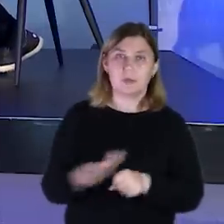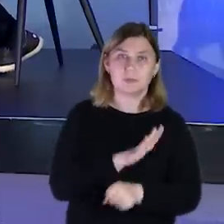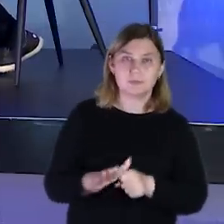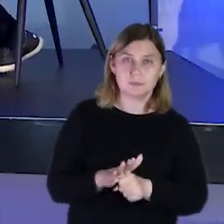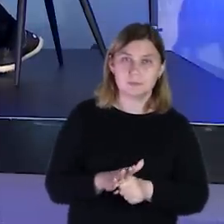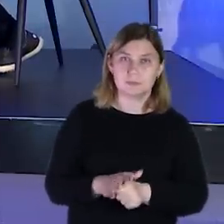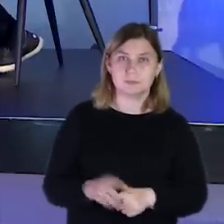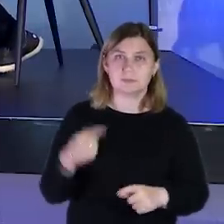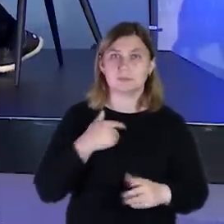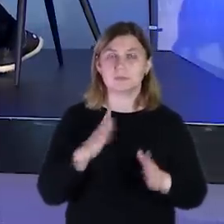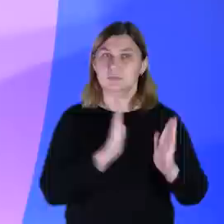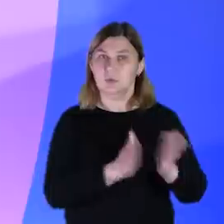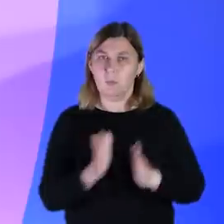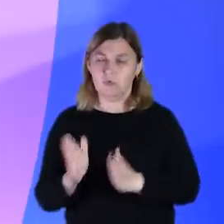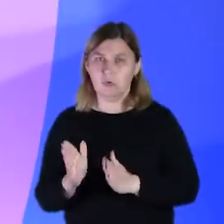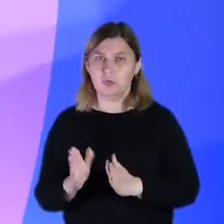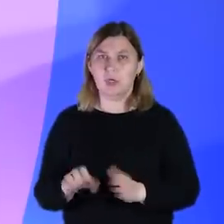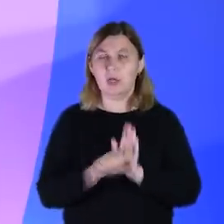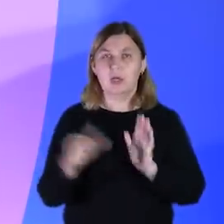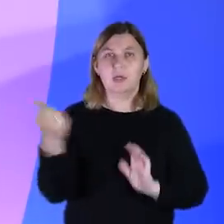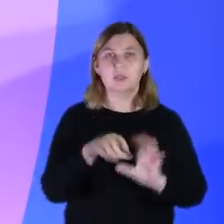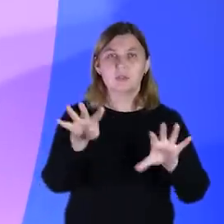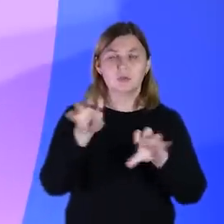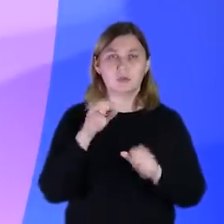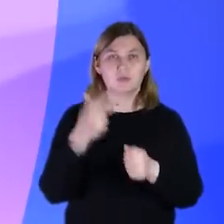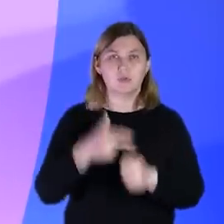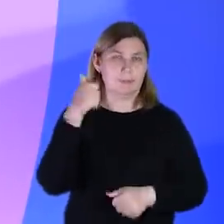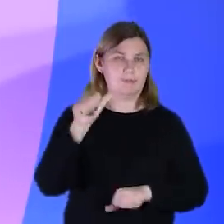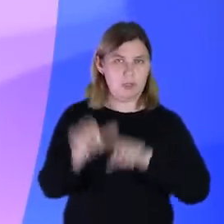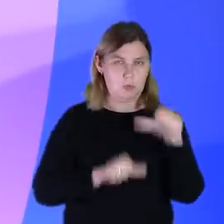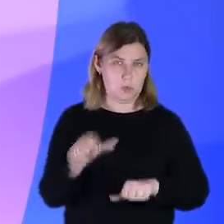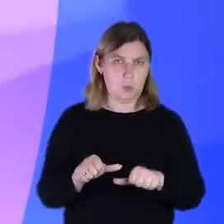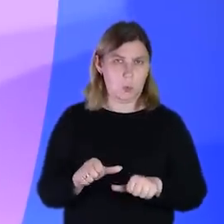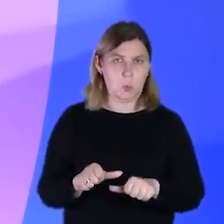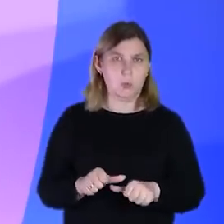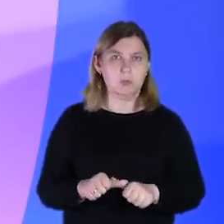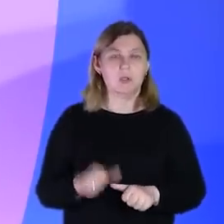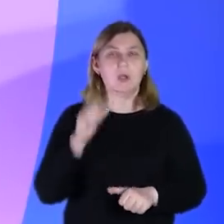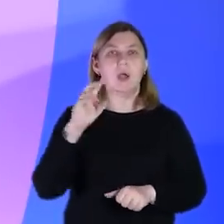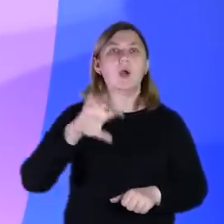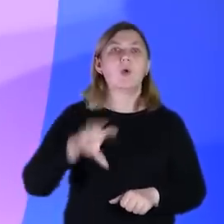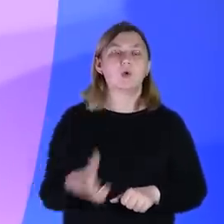uzupełnię i tak jakby trochę usystematyzuję, że od 1931 roku Korpus Ochrony Pogranicza,